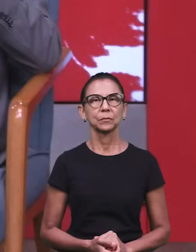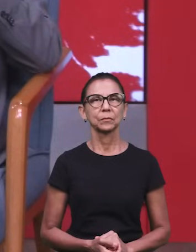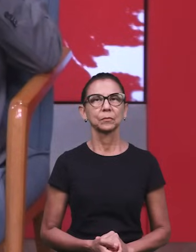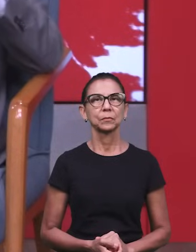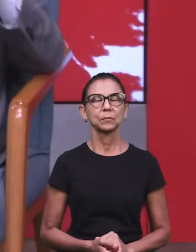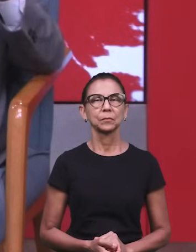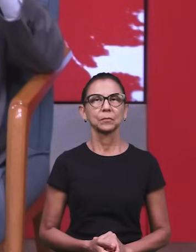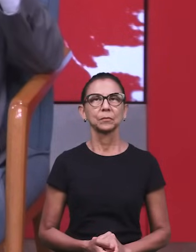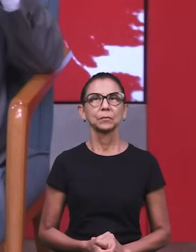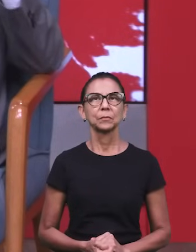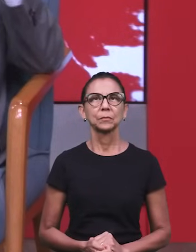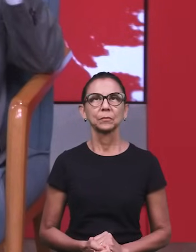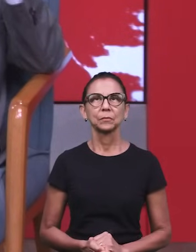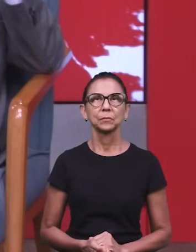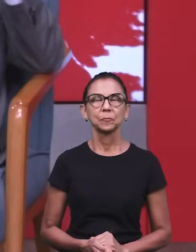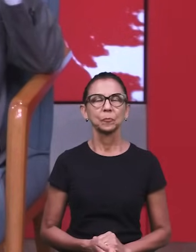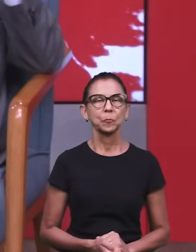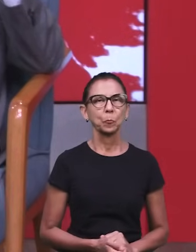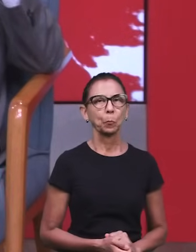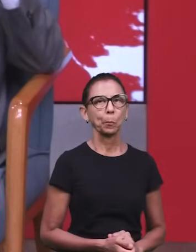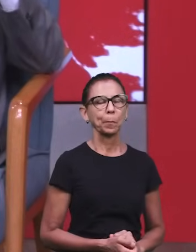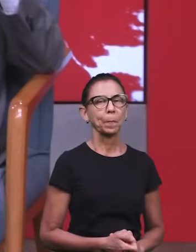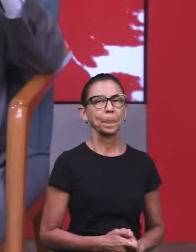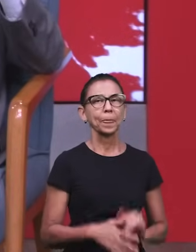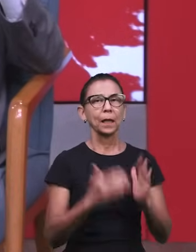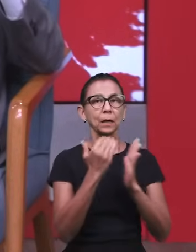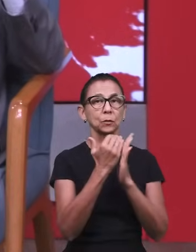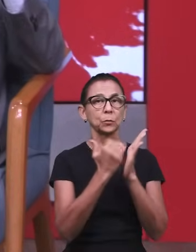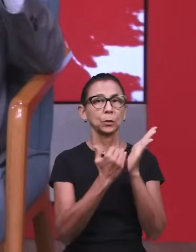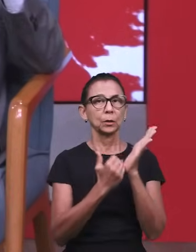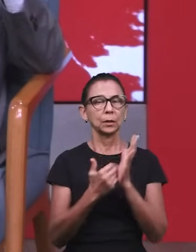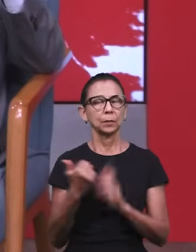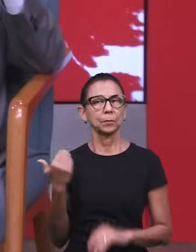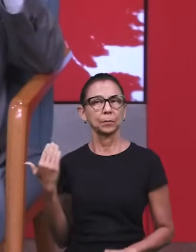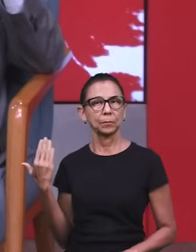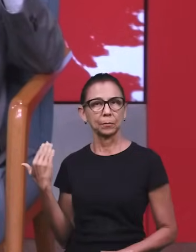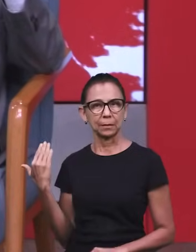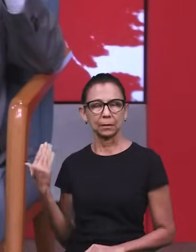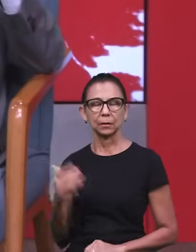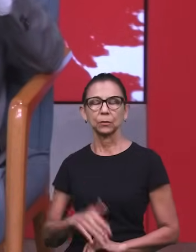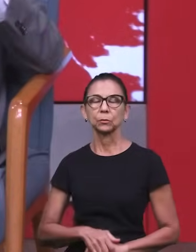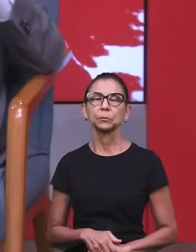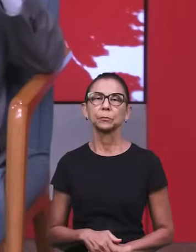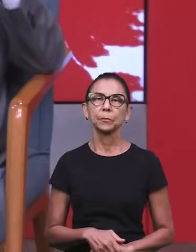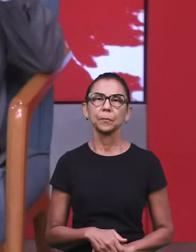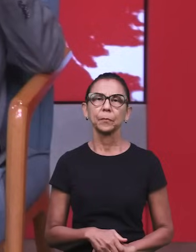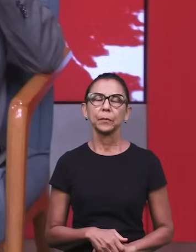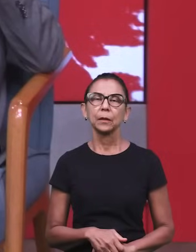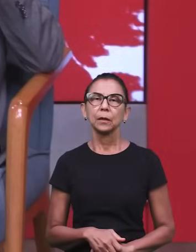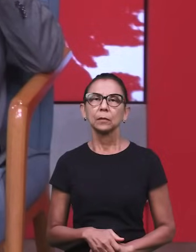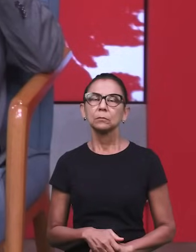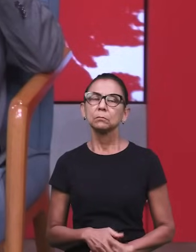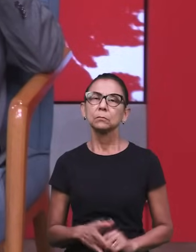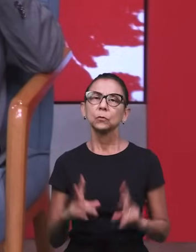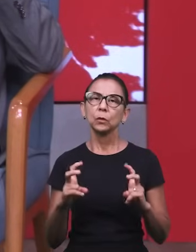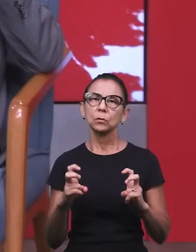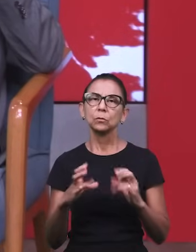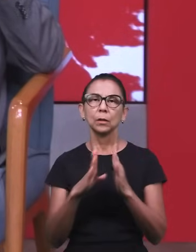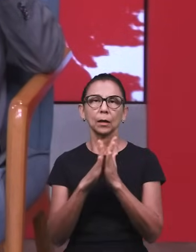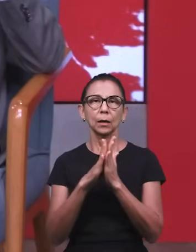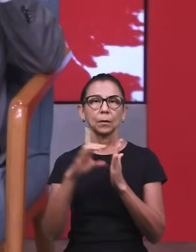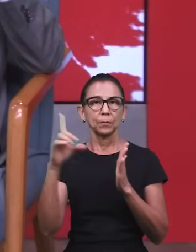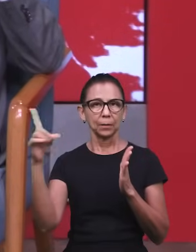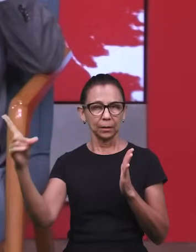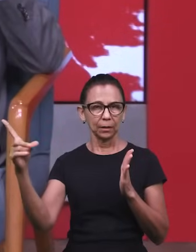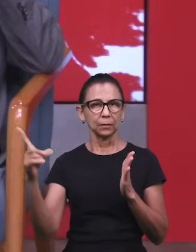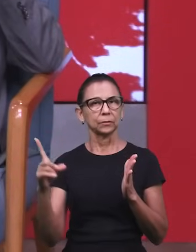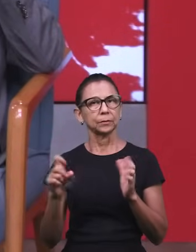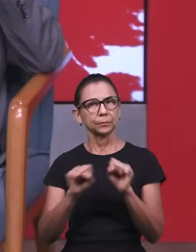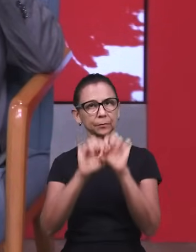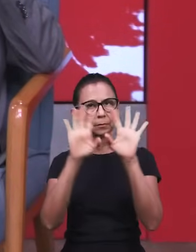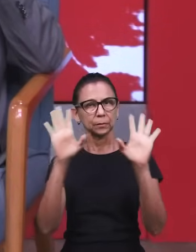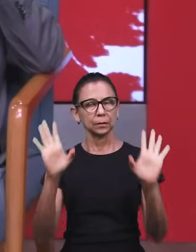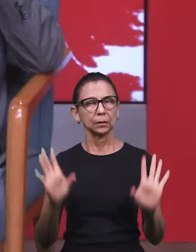nós temos falado desses últimos dias nesses nossos últimos episódios Claro sobre a palavra